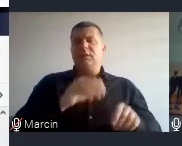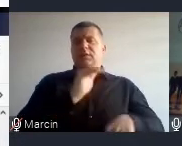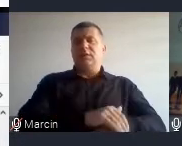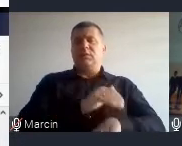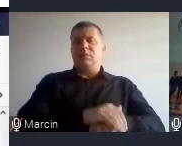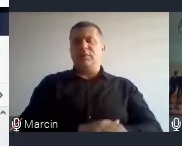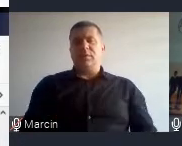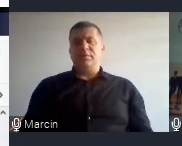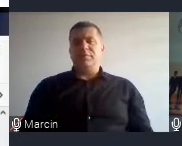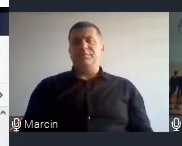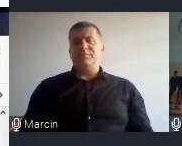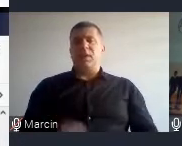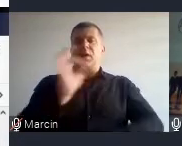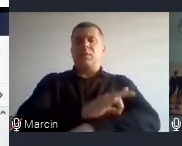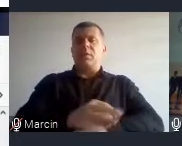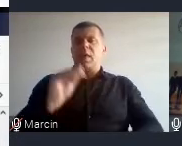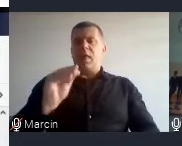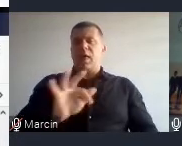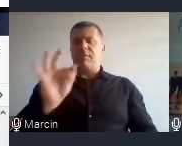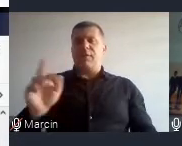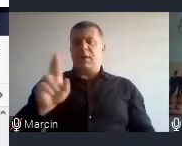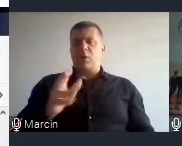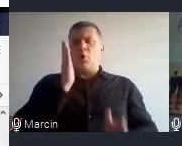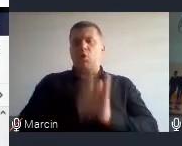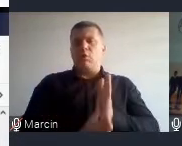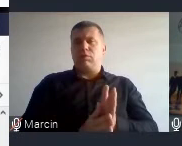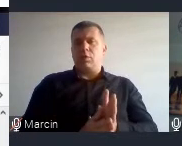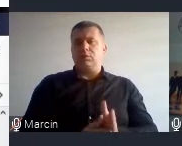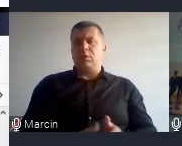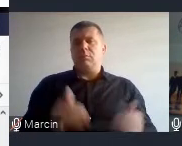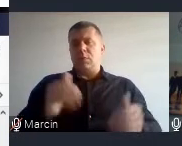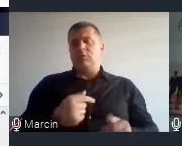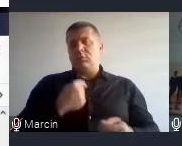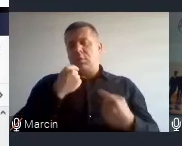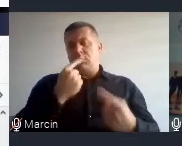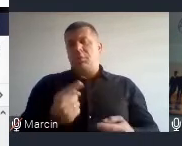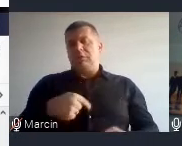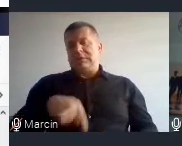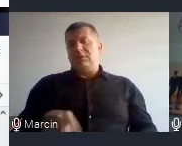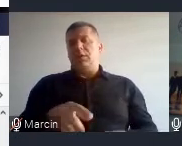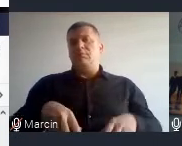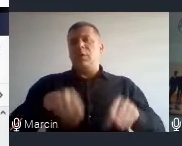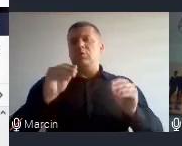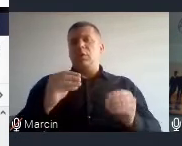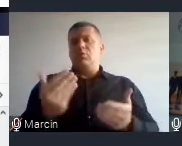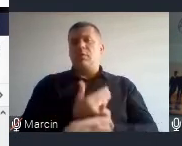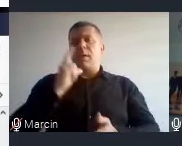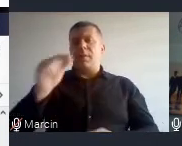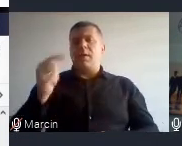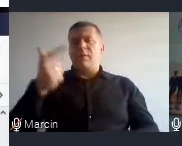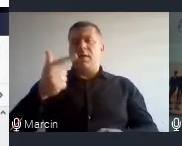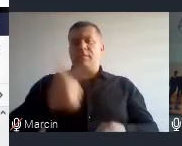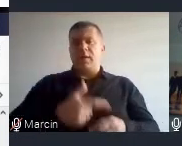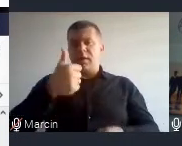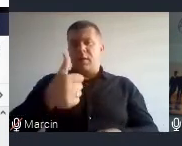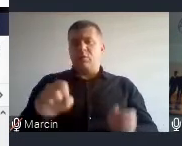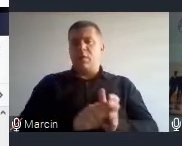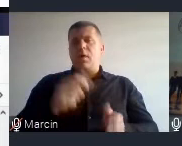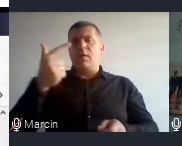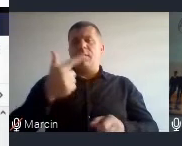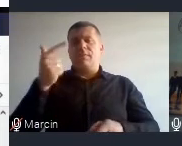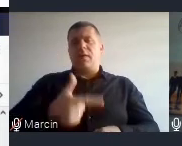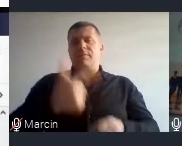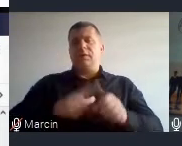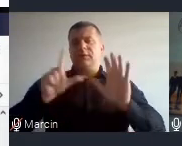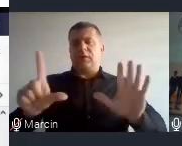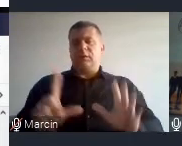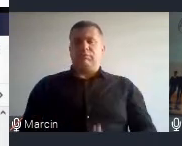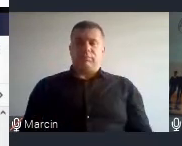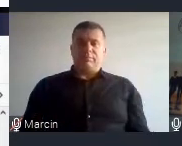W projektach EFRRu, uproszczone metody rozliczania wydatków, mogę Państwu obiecać, wchodzą z początkiem, mogę Państwu obiecać, perspektywy 2021-2027